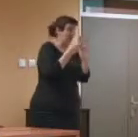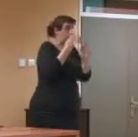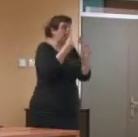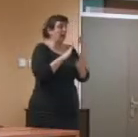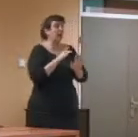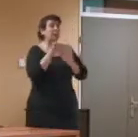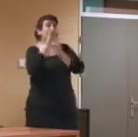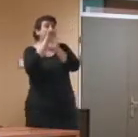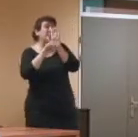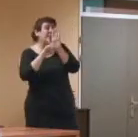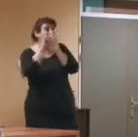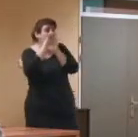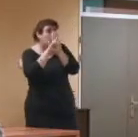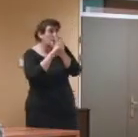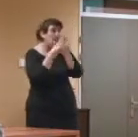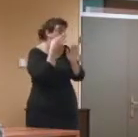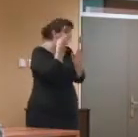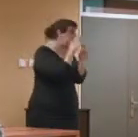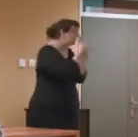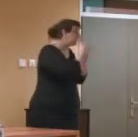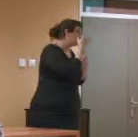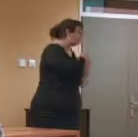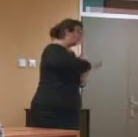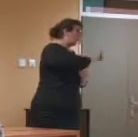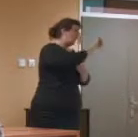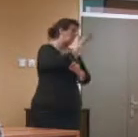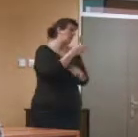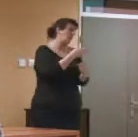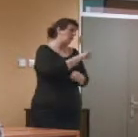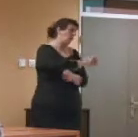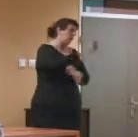que contamos y que hemos vivido que probablemente no se les